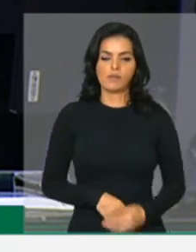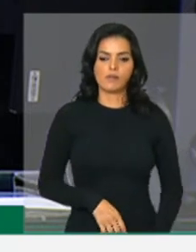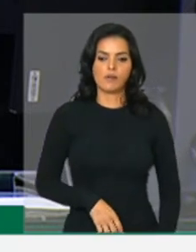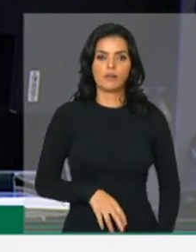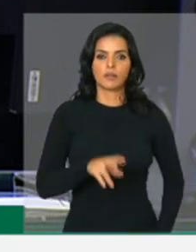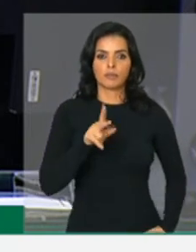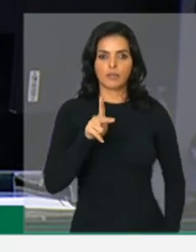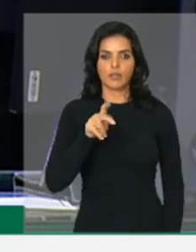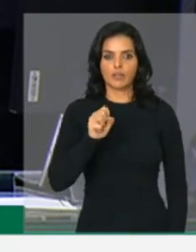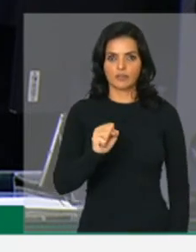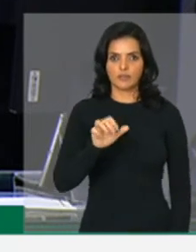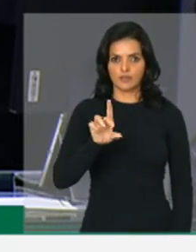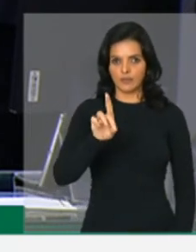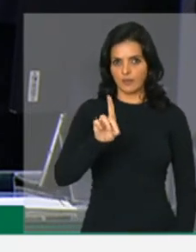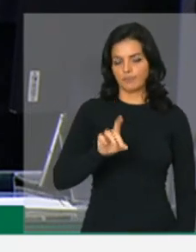REPUBLICANOS É SIM PRESIDENTE.